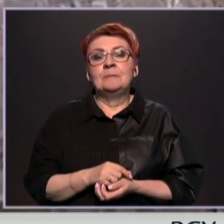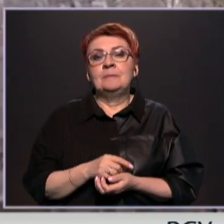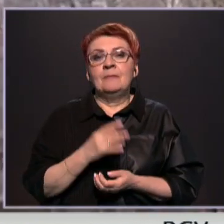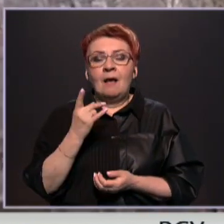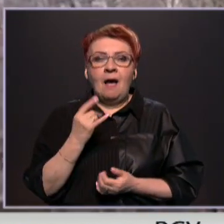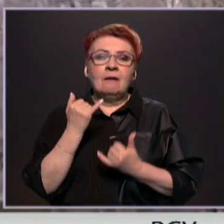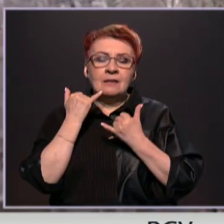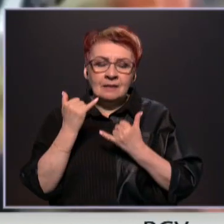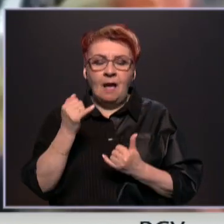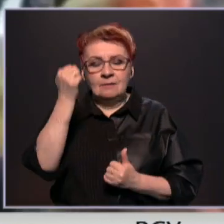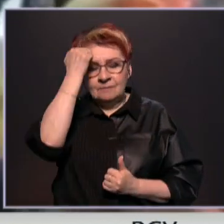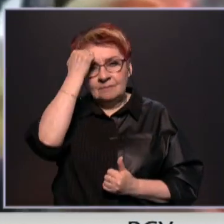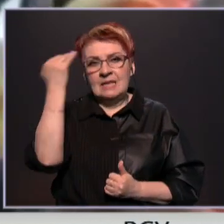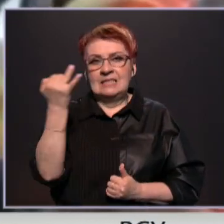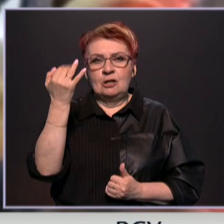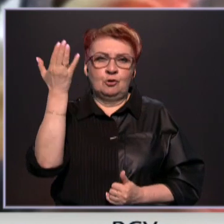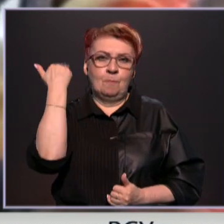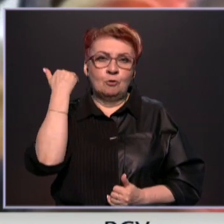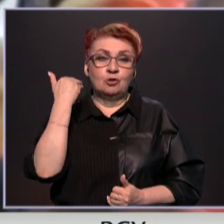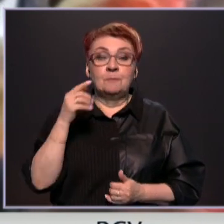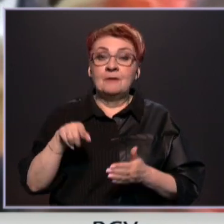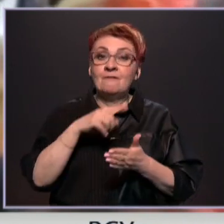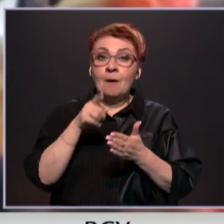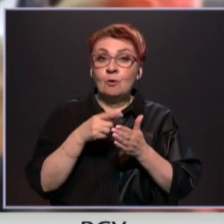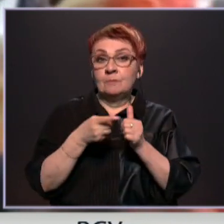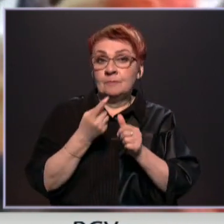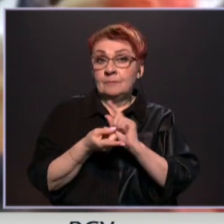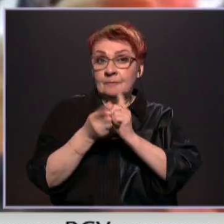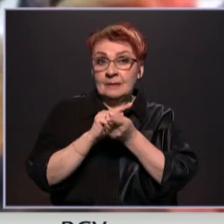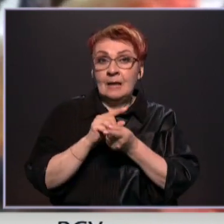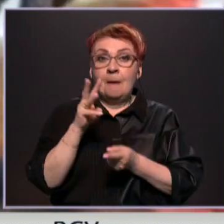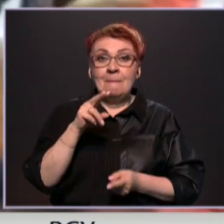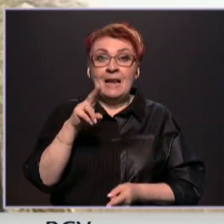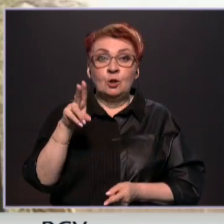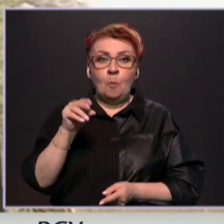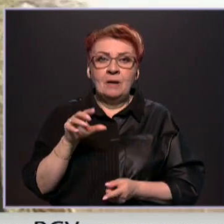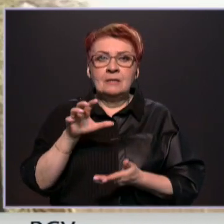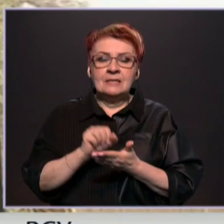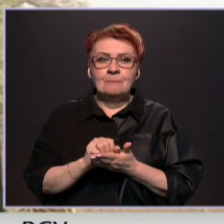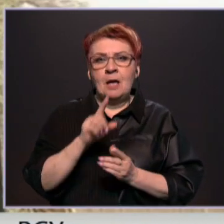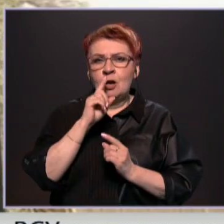прошлому уточним что вопросом переименования улиц Мелитополе занимается целый совет который входит